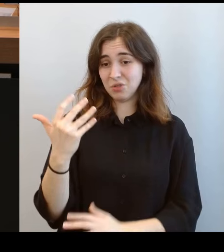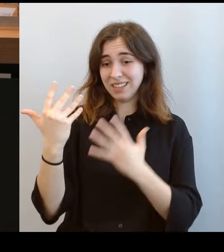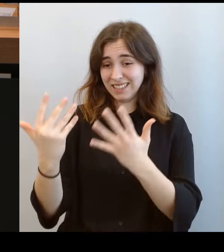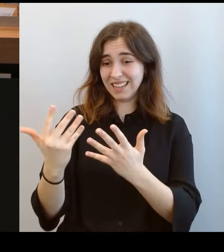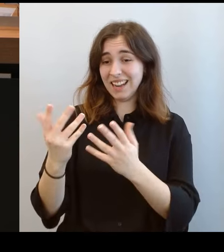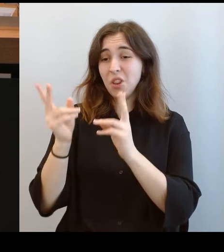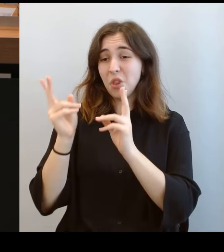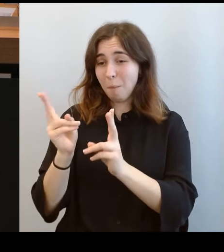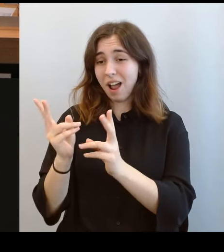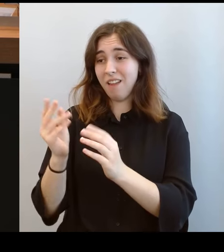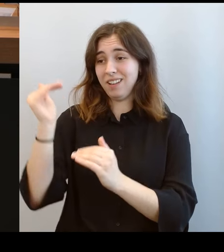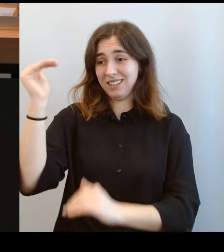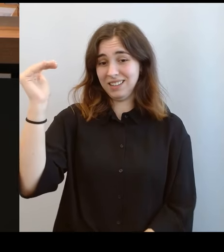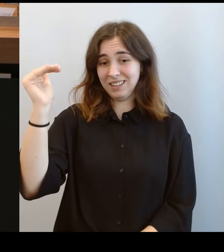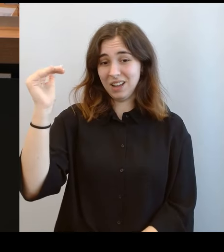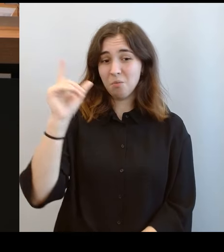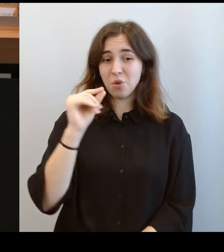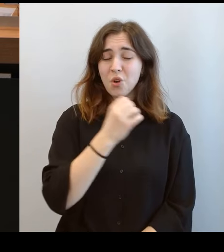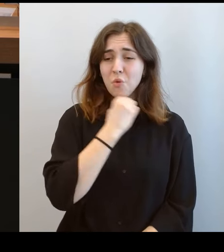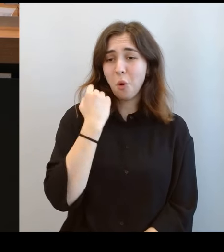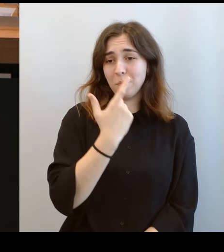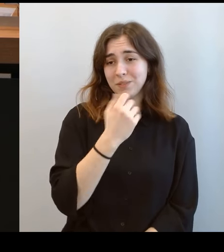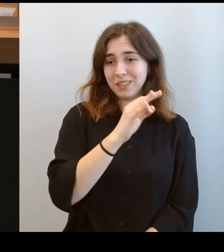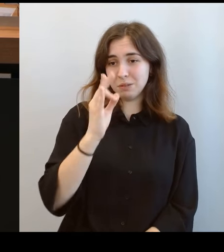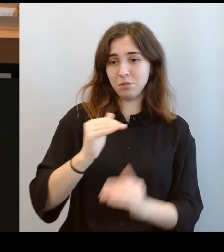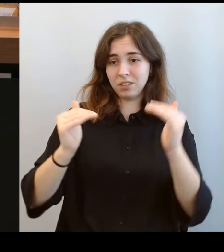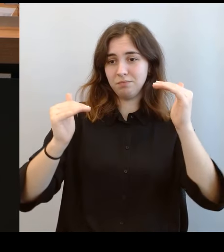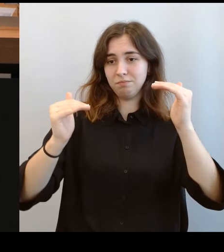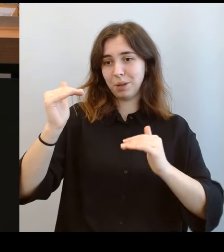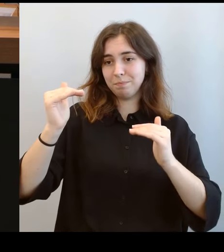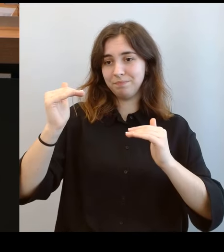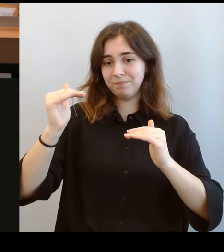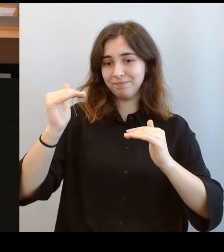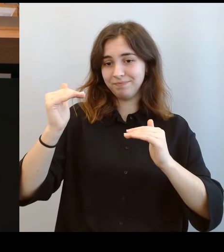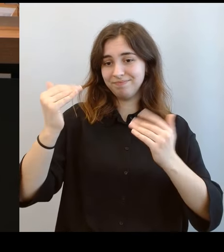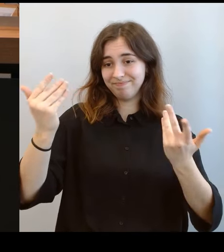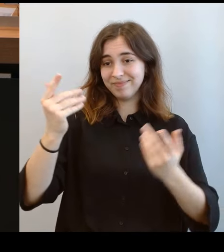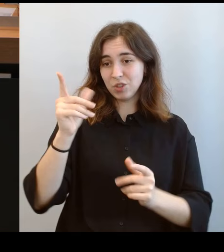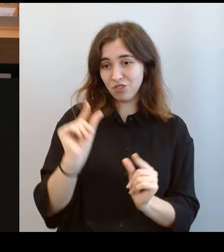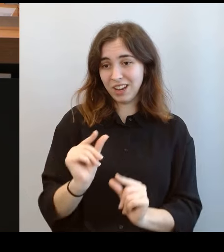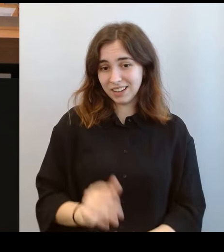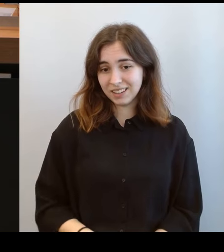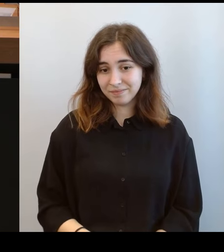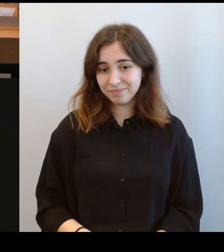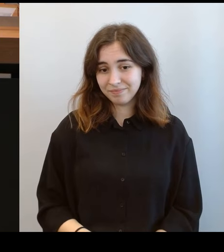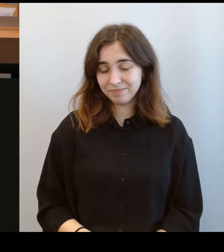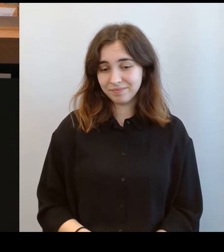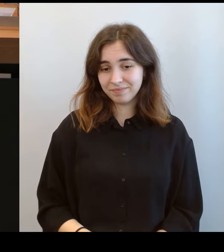Planstellen im KMV sind nicht besetzt. Und die Arbeitsbedingungen dort? Die machen es natürlich immer